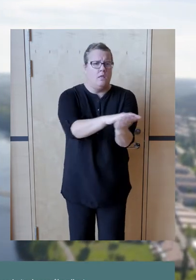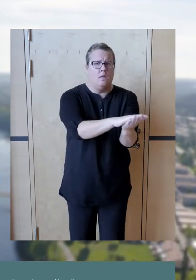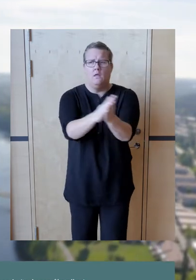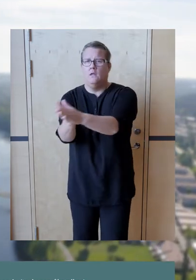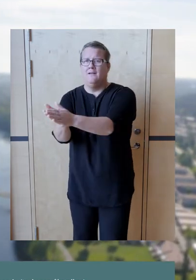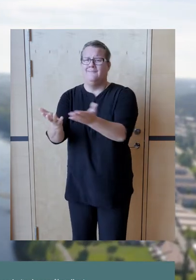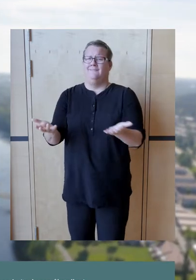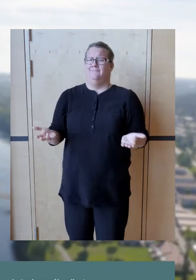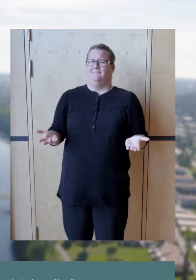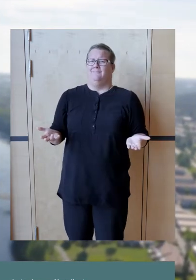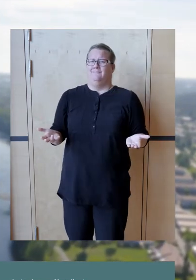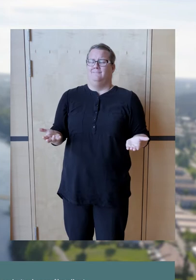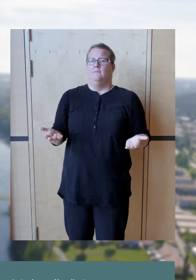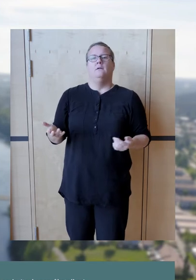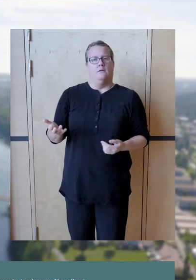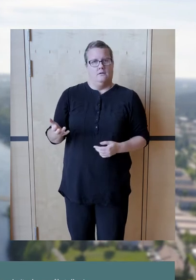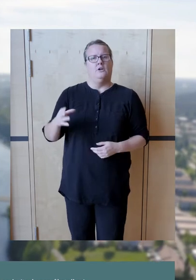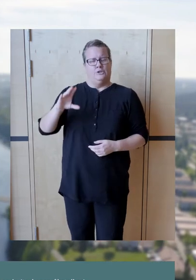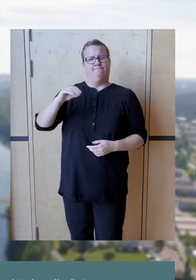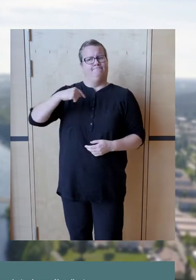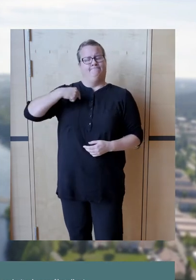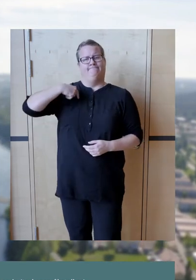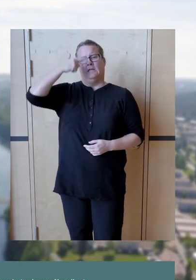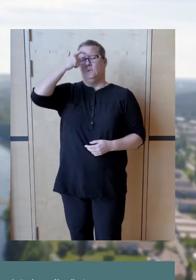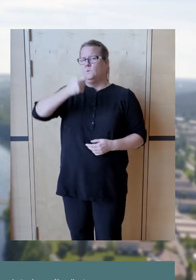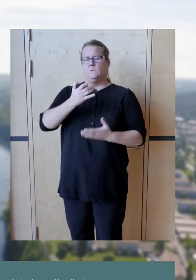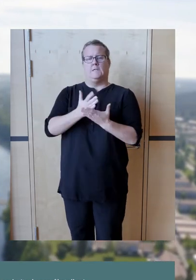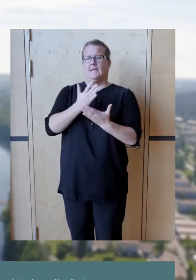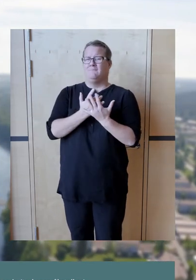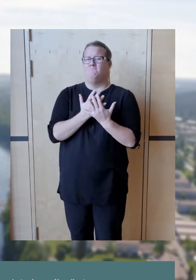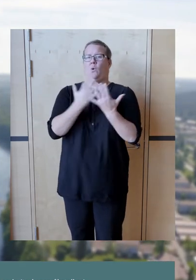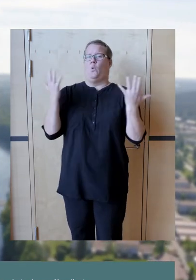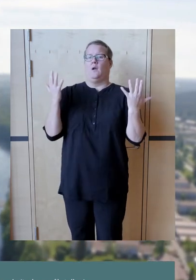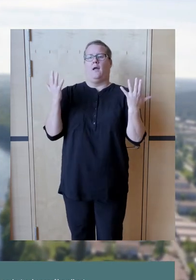Det är nog ganska många som har varit av uppfattningen att det finns ett uppdämt behov